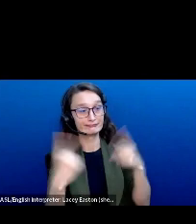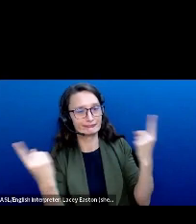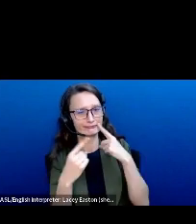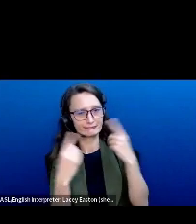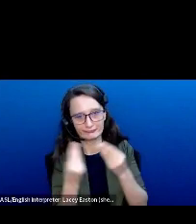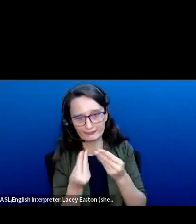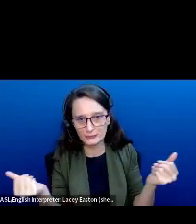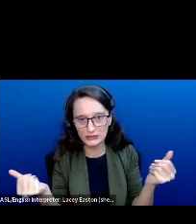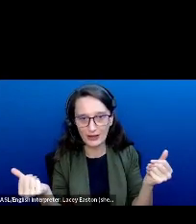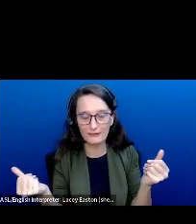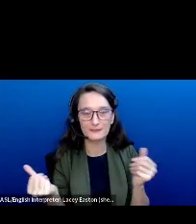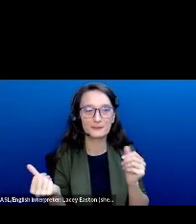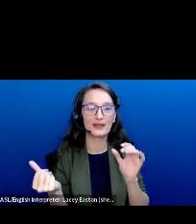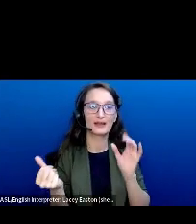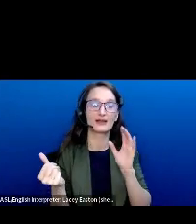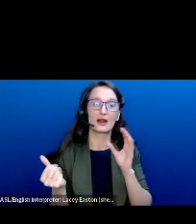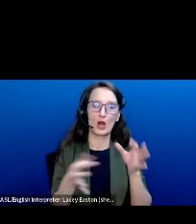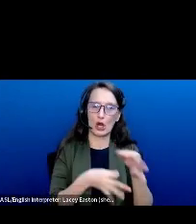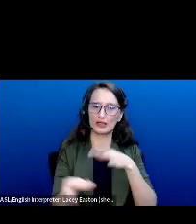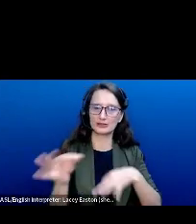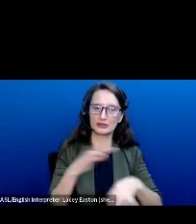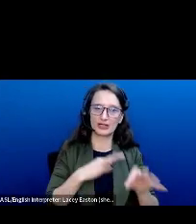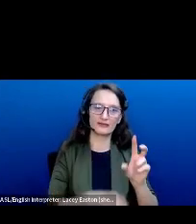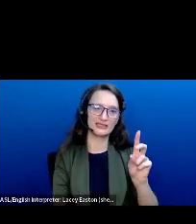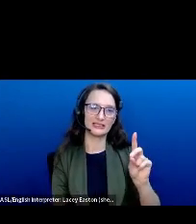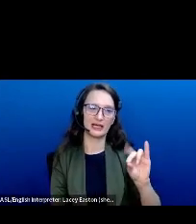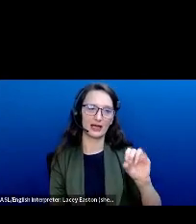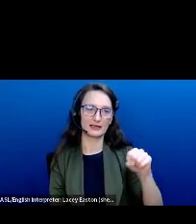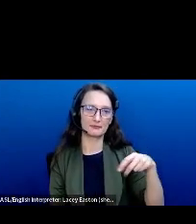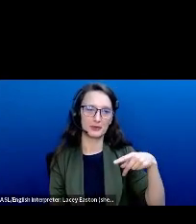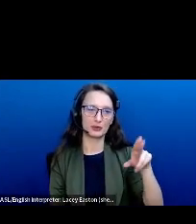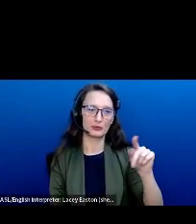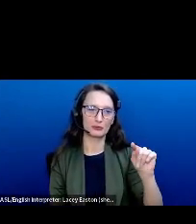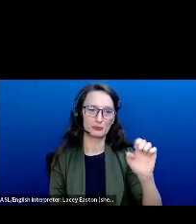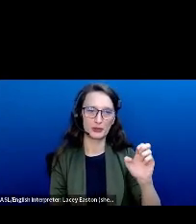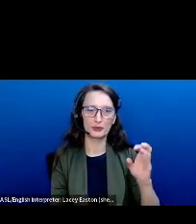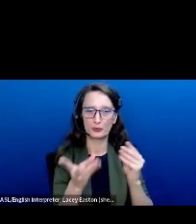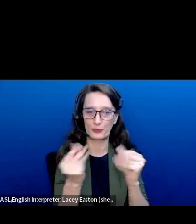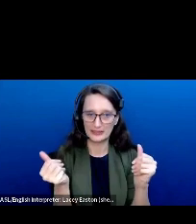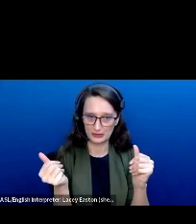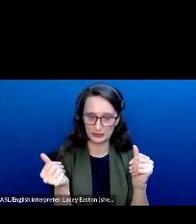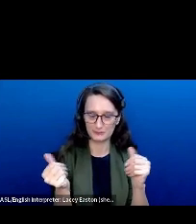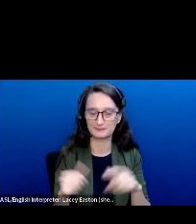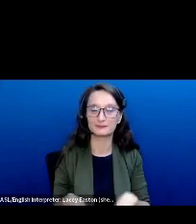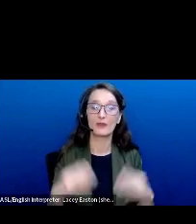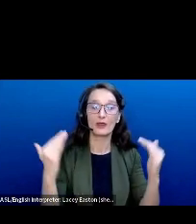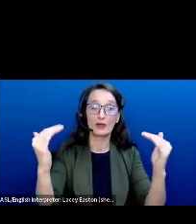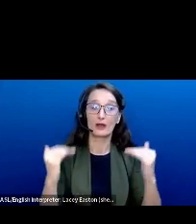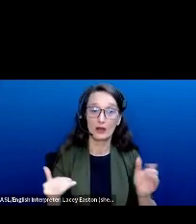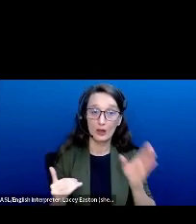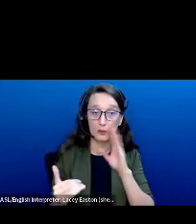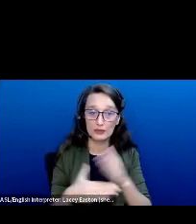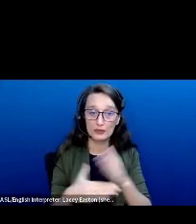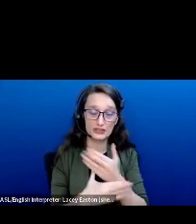la resolución alternativa de disputas. También compartiremos recursos adicionales relacionados con el fortalecimiento